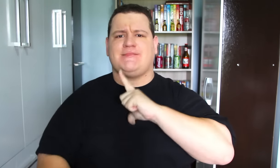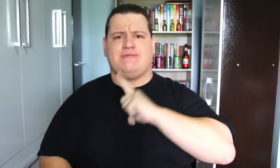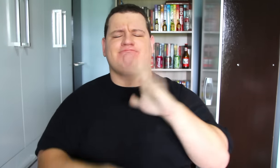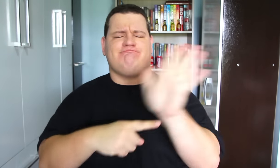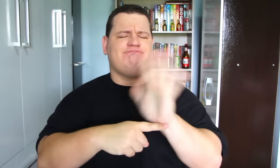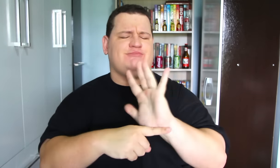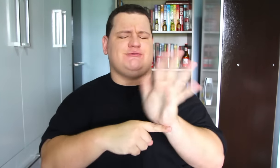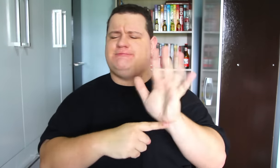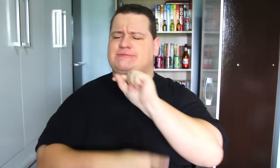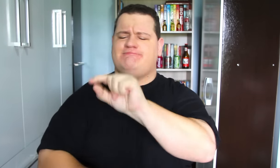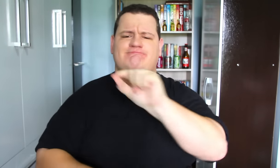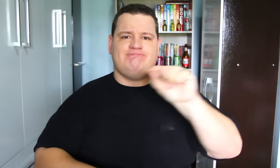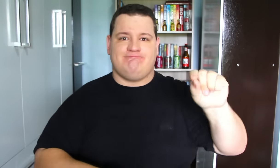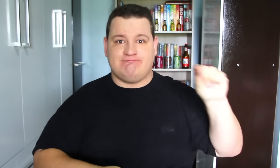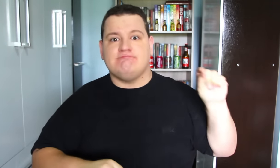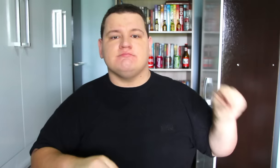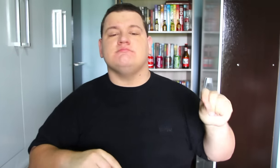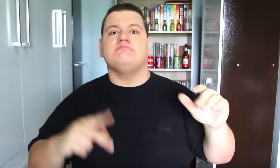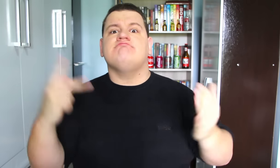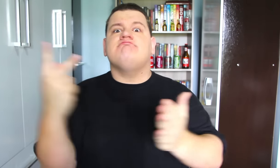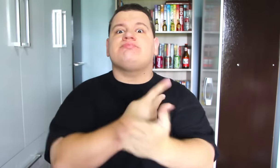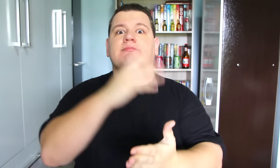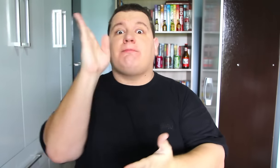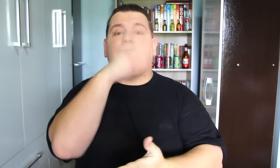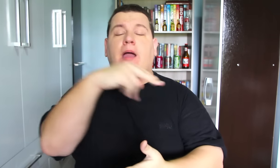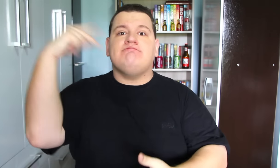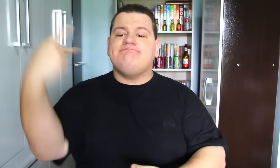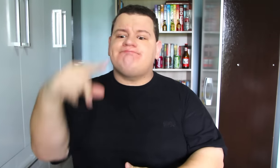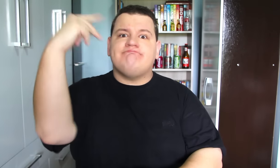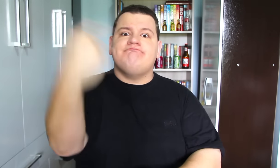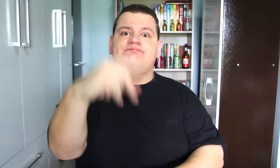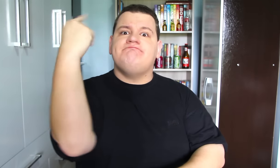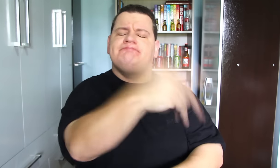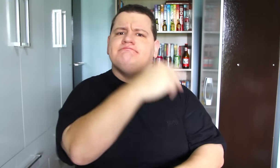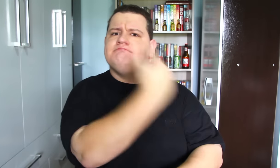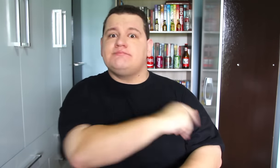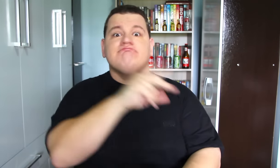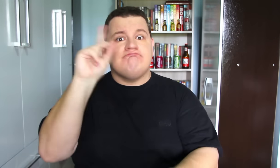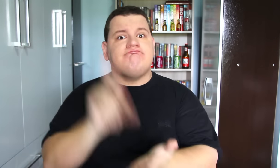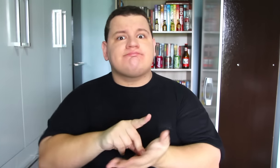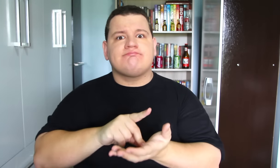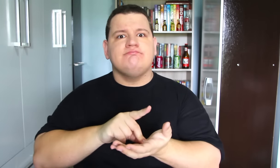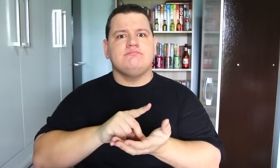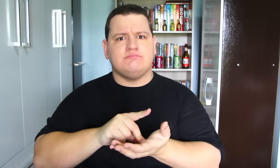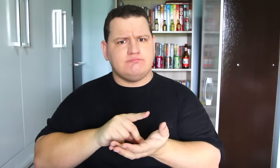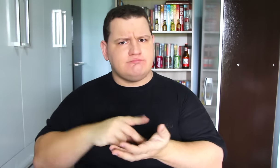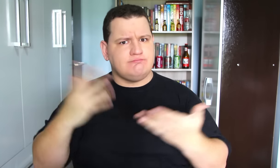Ocorreram as maldições reais nos filmes.